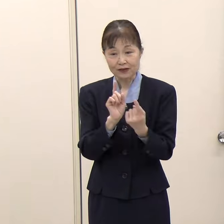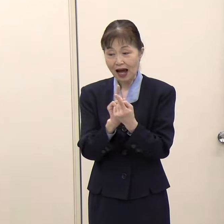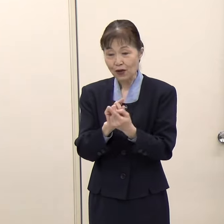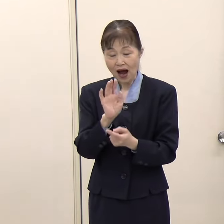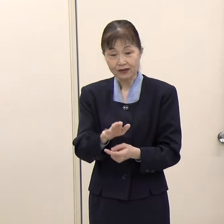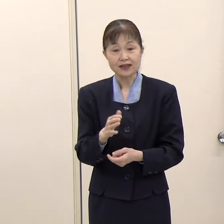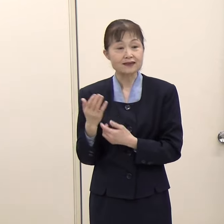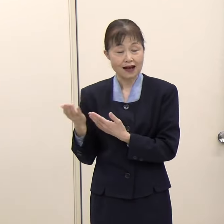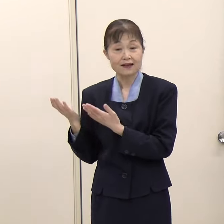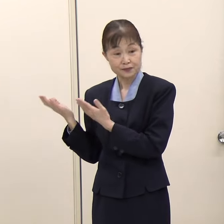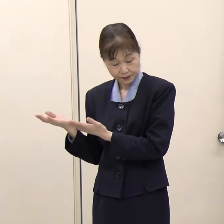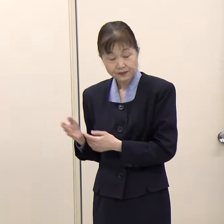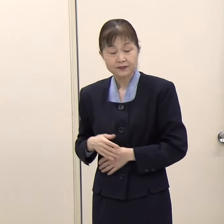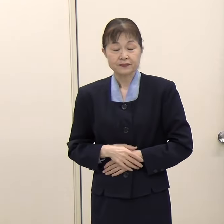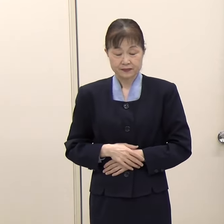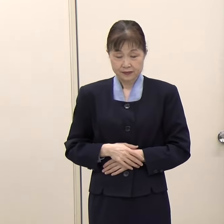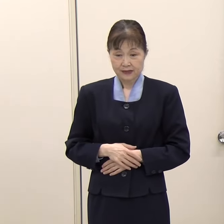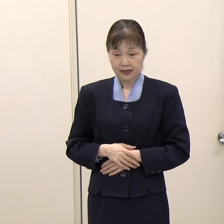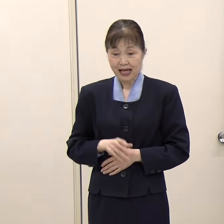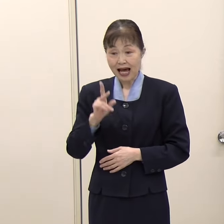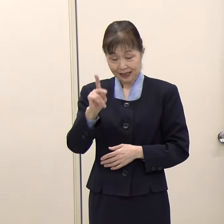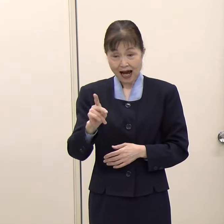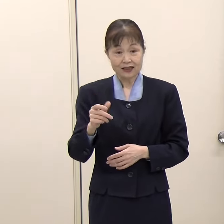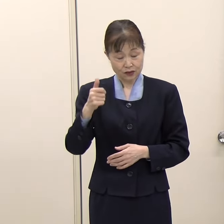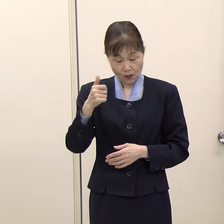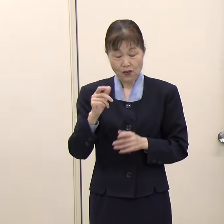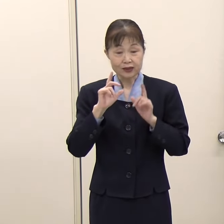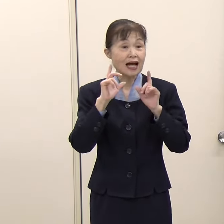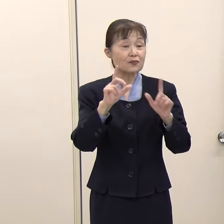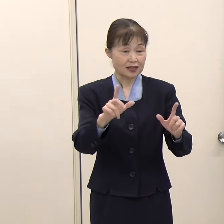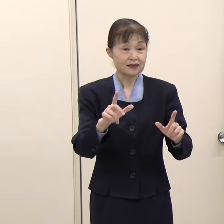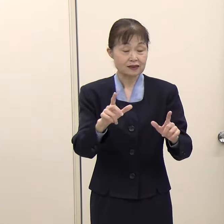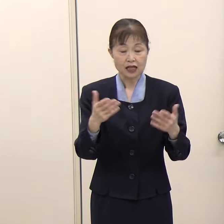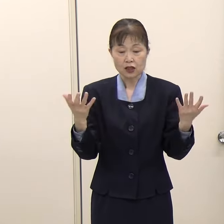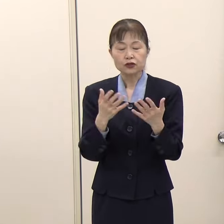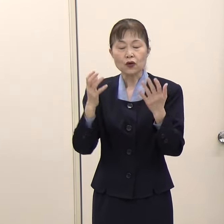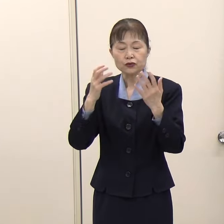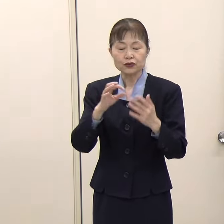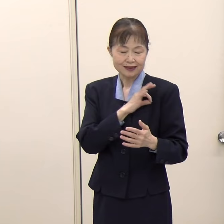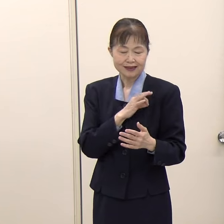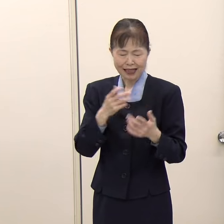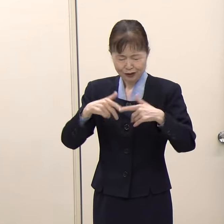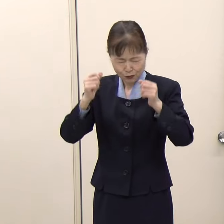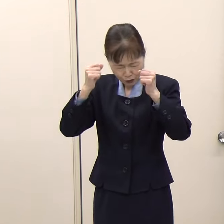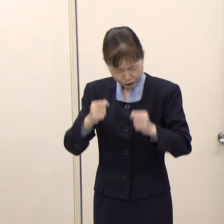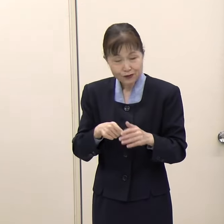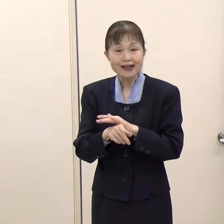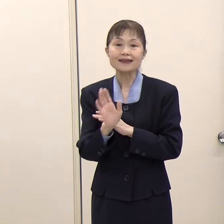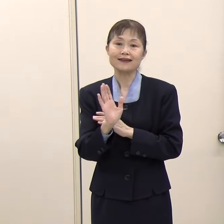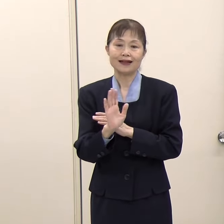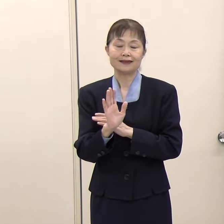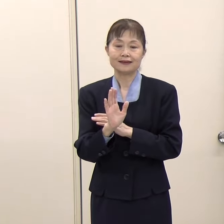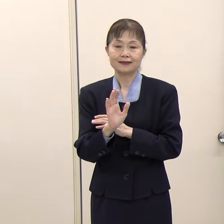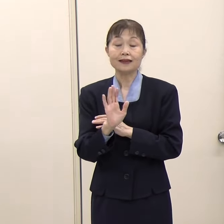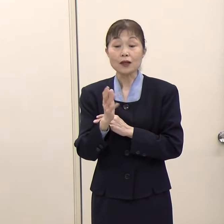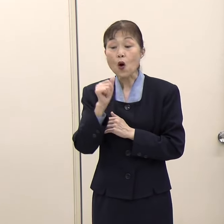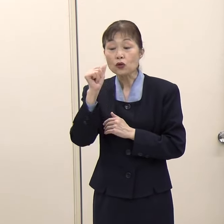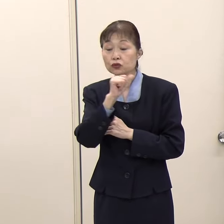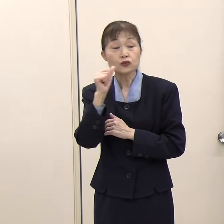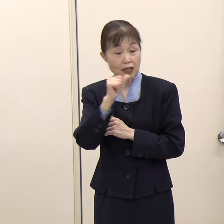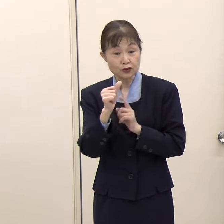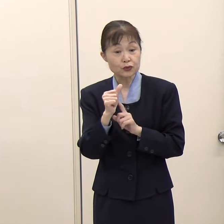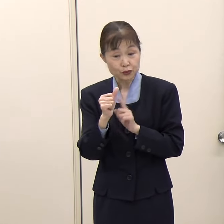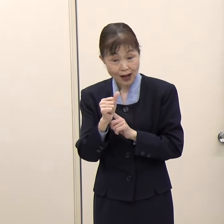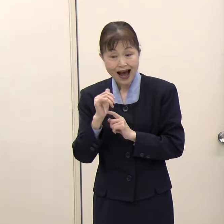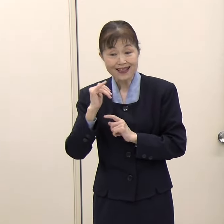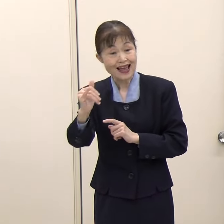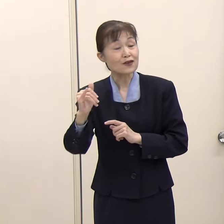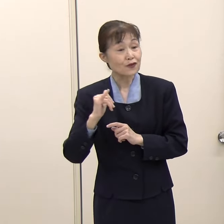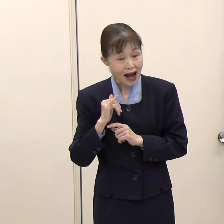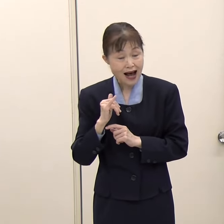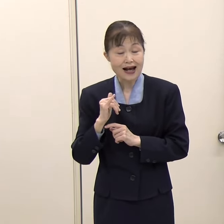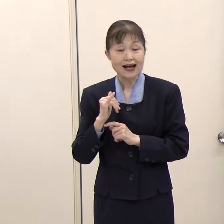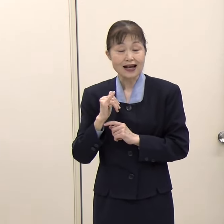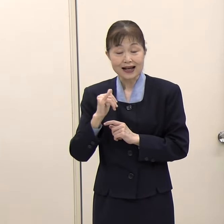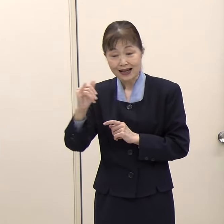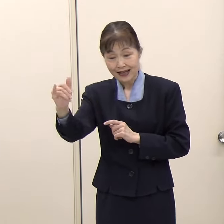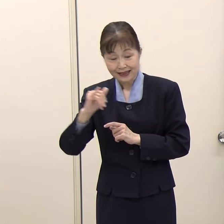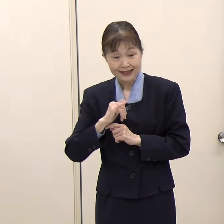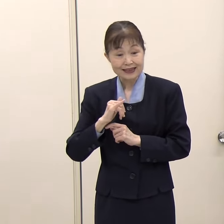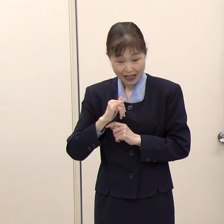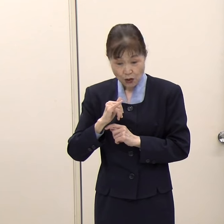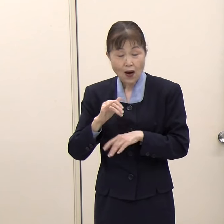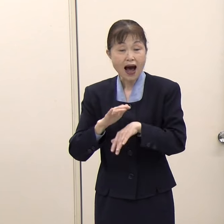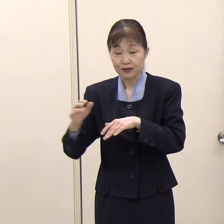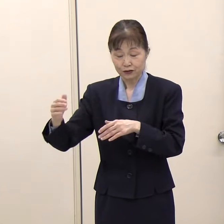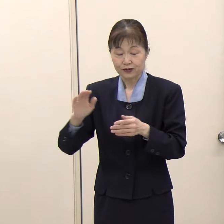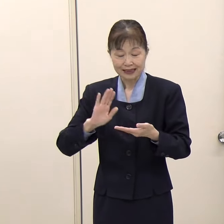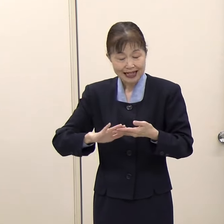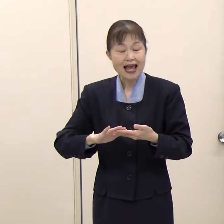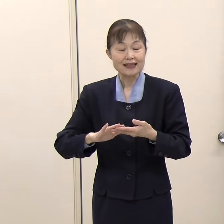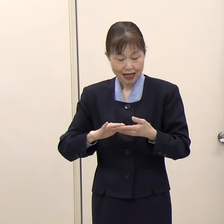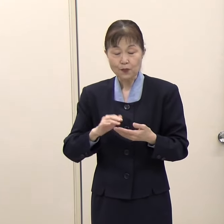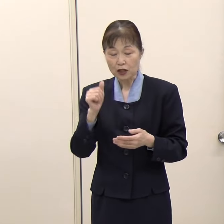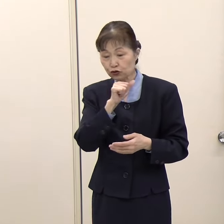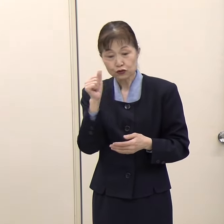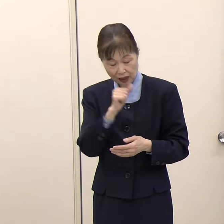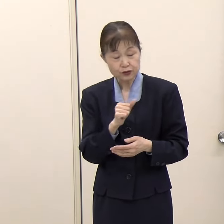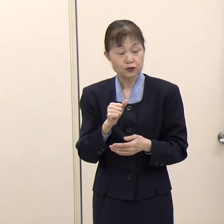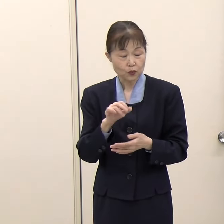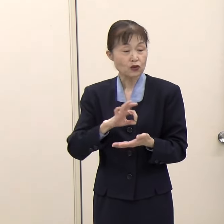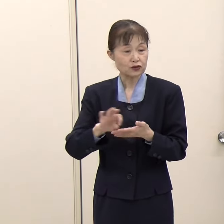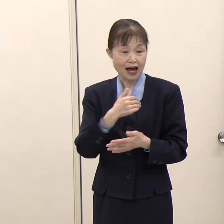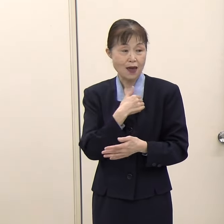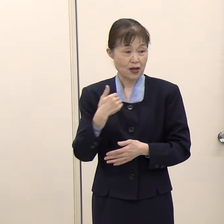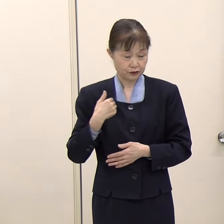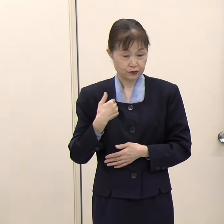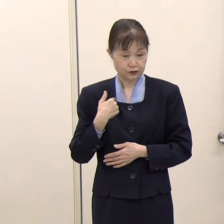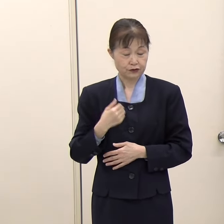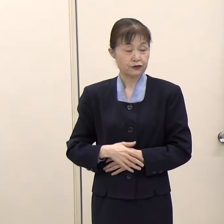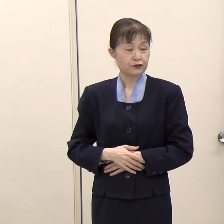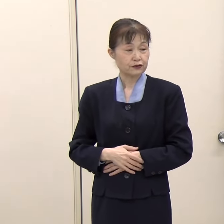（国際政策課）職員が常駐しているわけではありませんが、通訳のために４者間通話する体制ができておりますので、それで２４言語に対応できます。